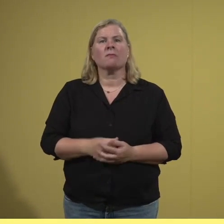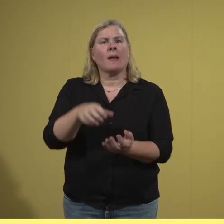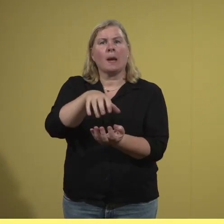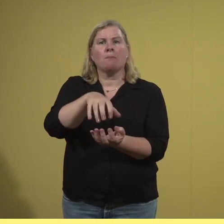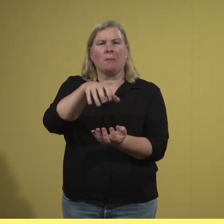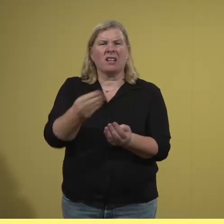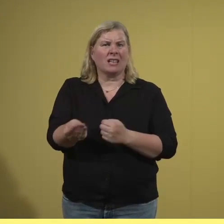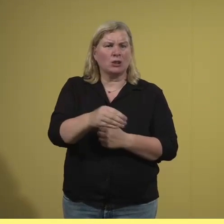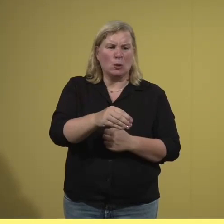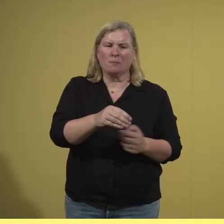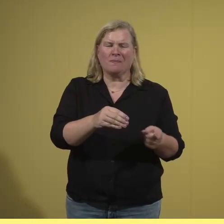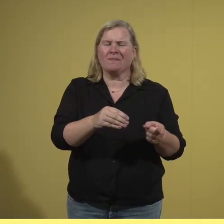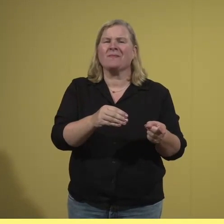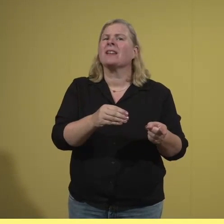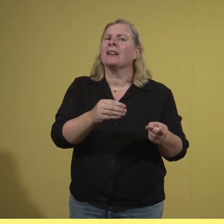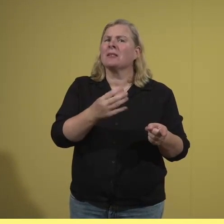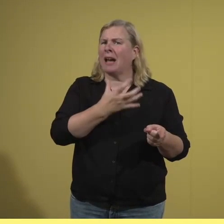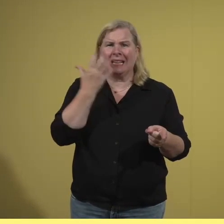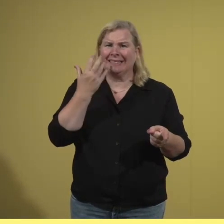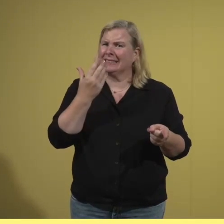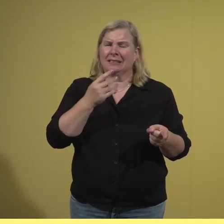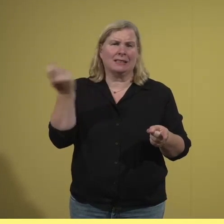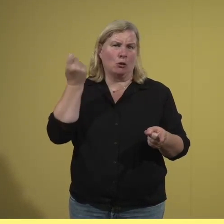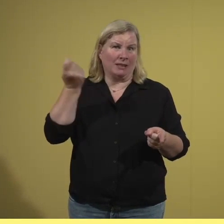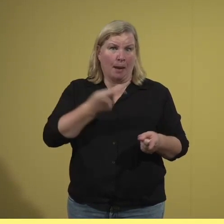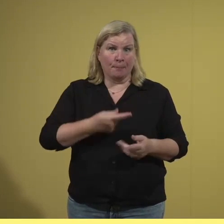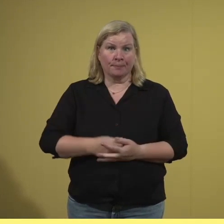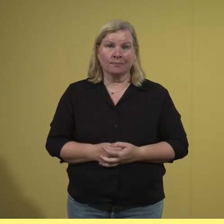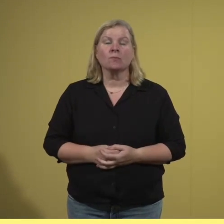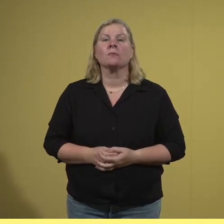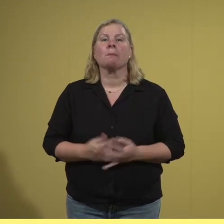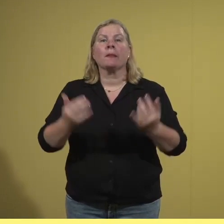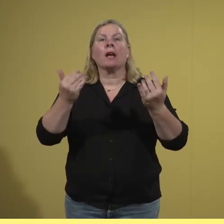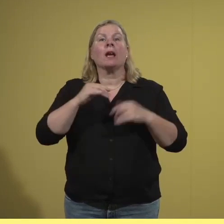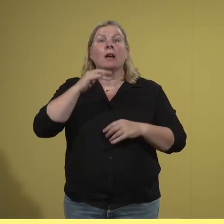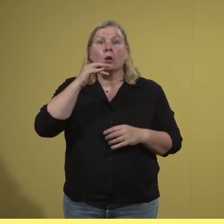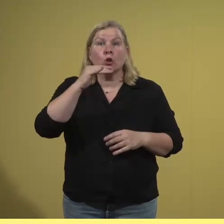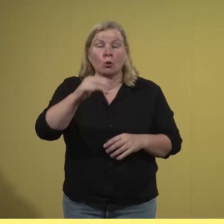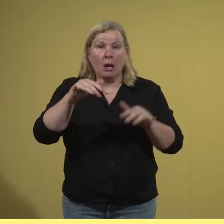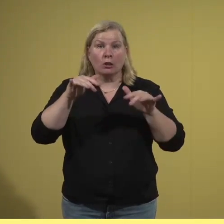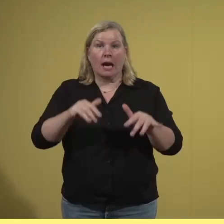sollte man nicht mehr viel Hitze drauf geben. Wir haben hier auch Knoblauch. Jetzt kann man diskutieren,